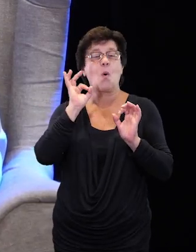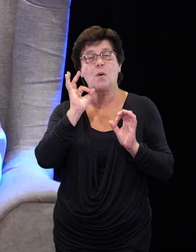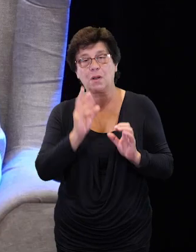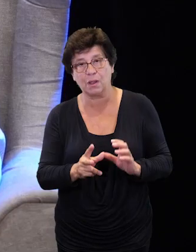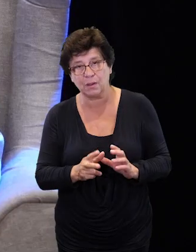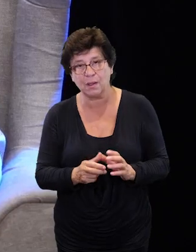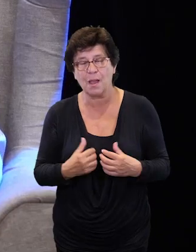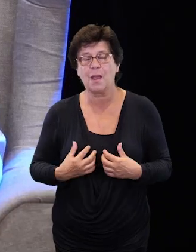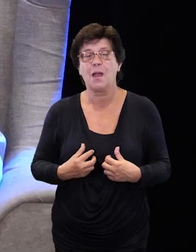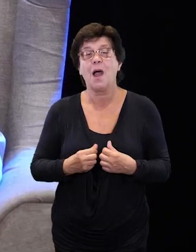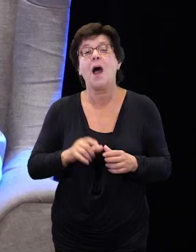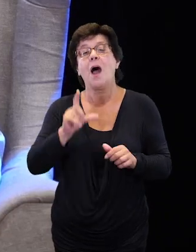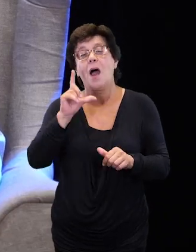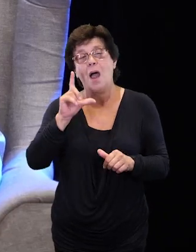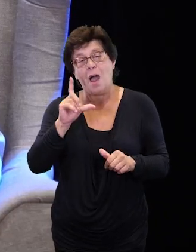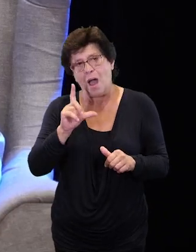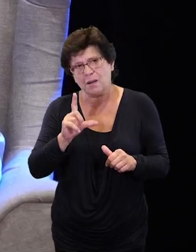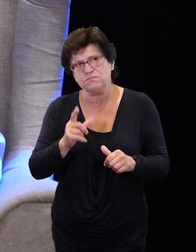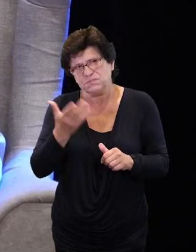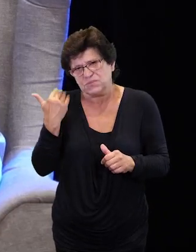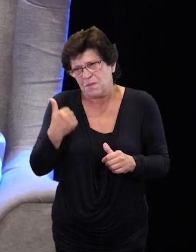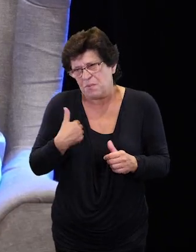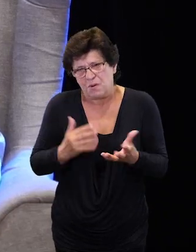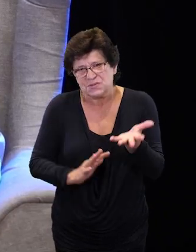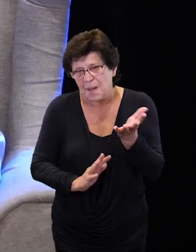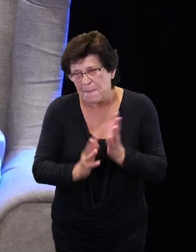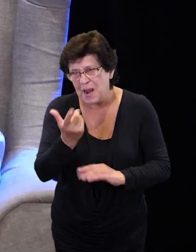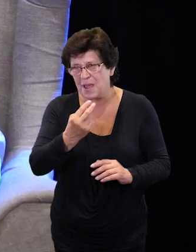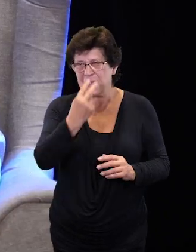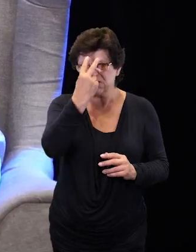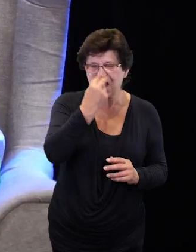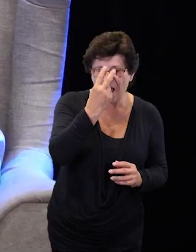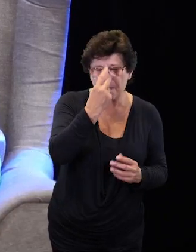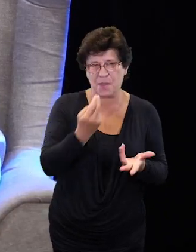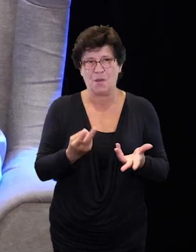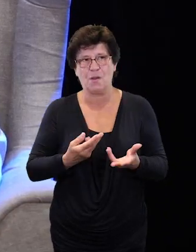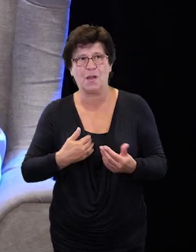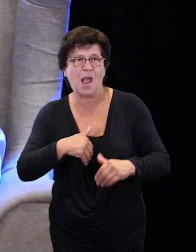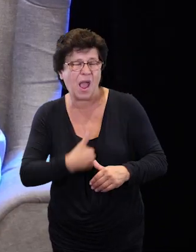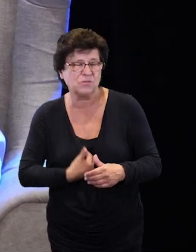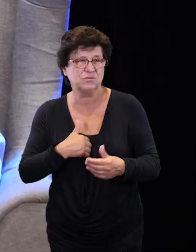albo zapalenie zatok, albo kaszel, albo alergię i milion innych rzeczy.